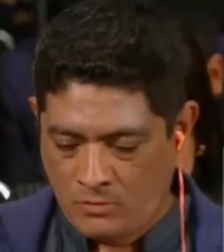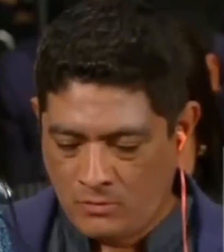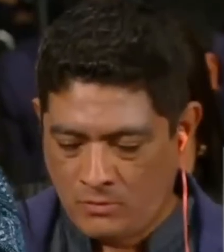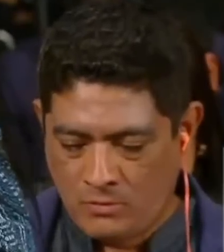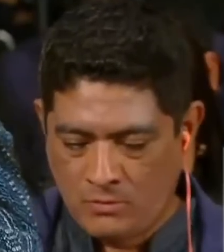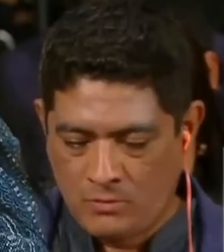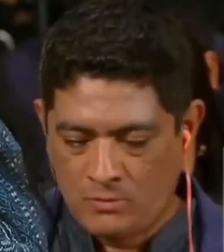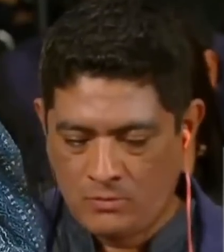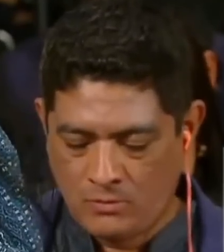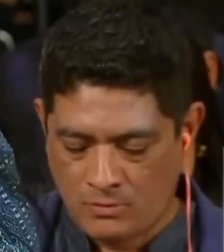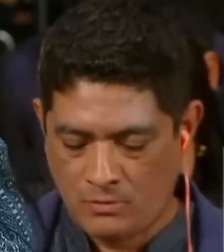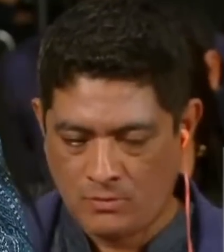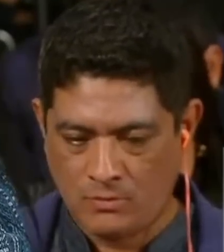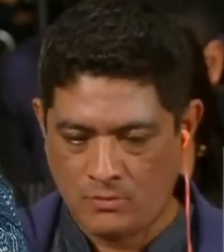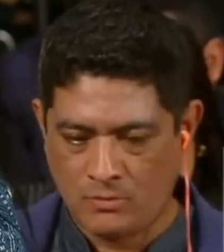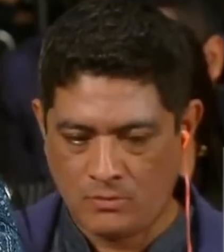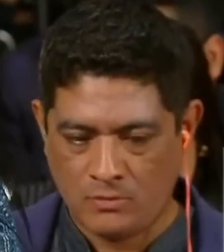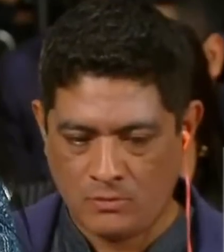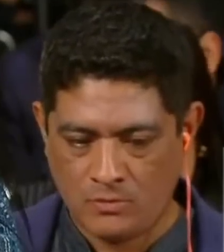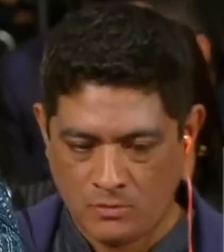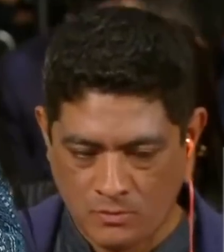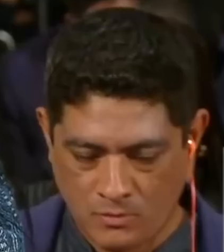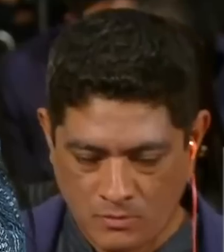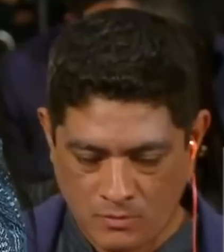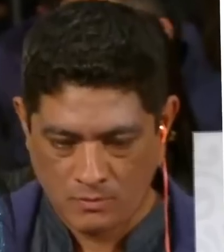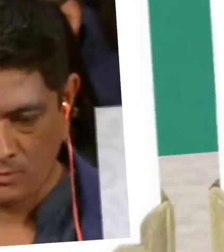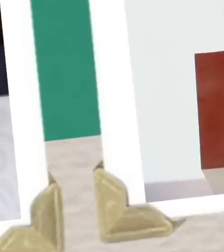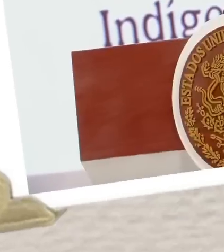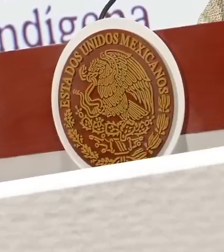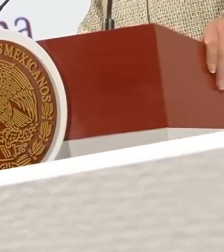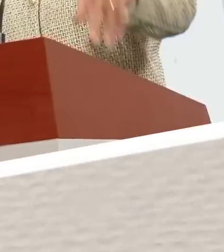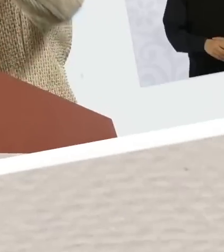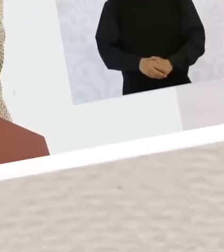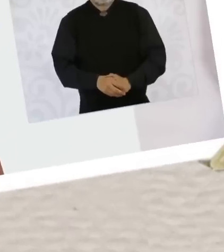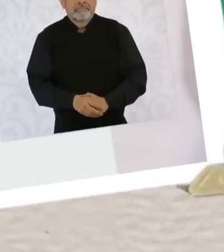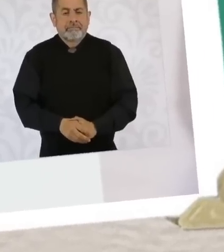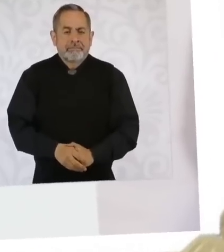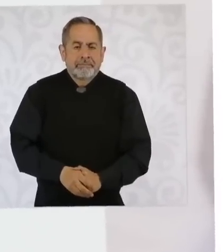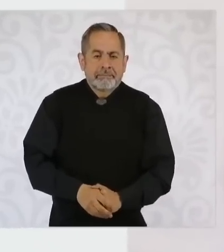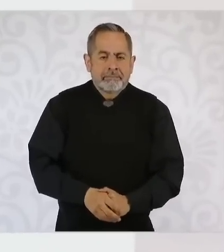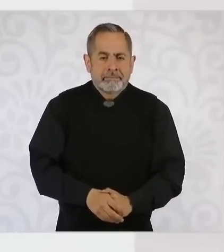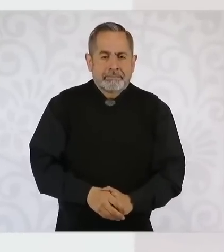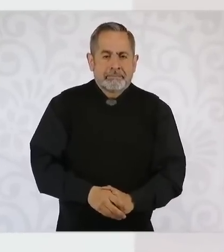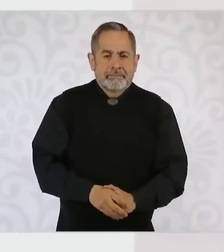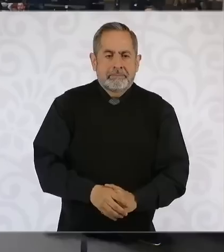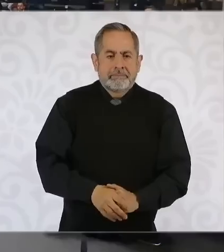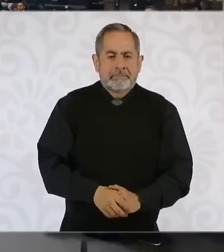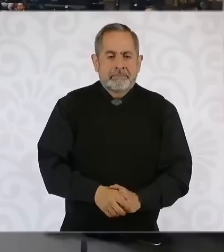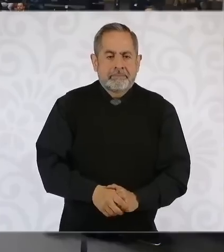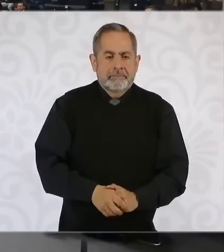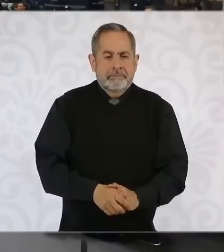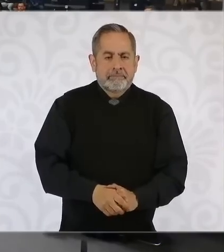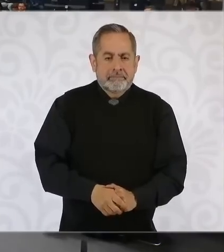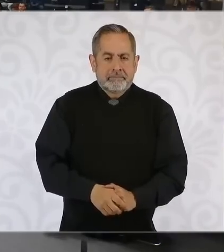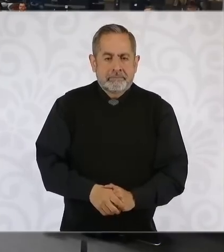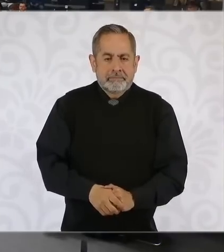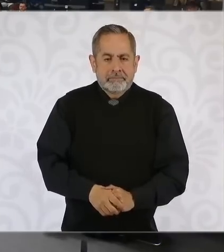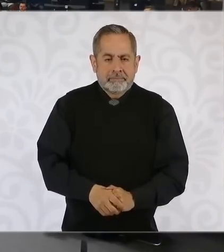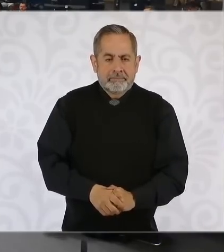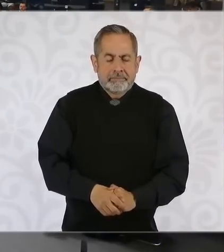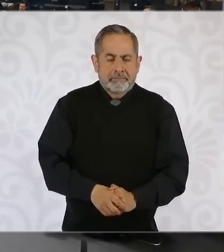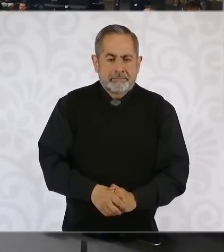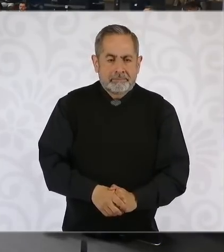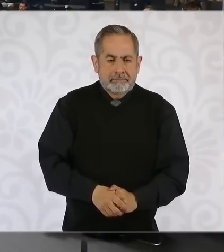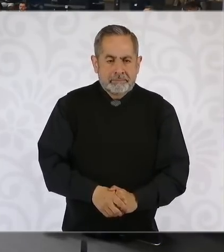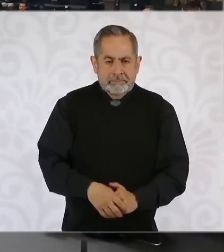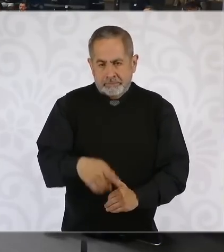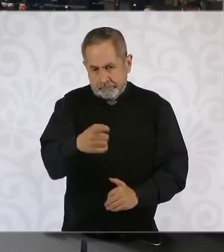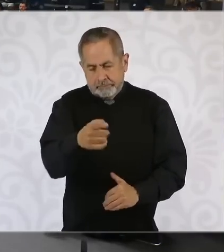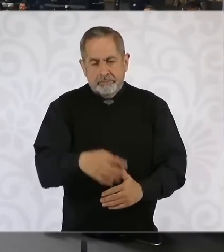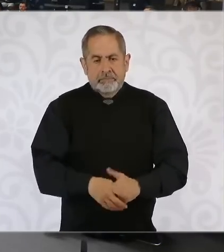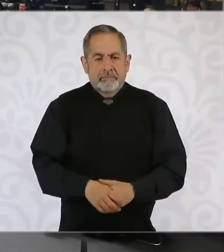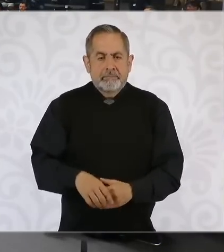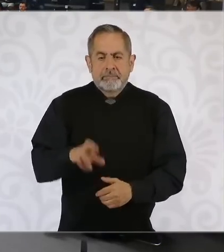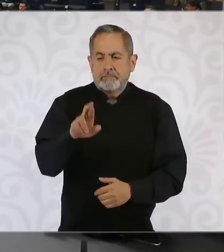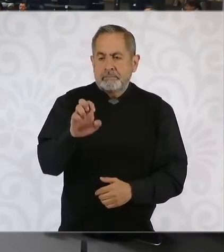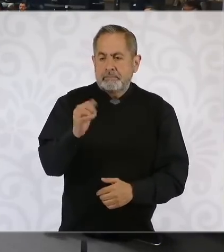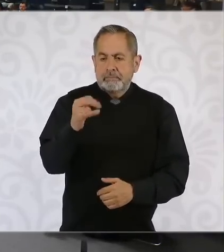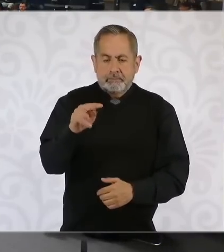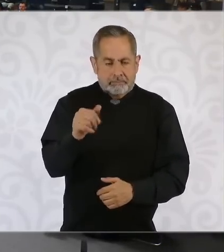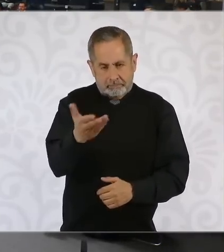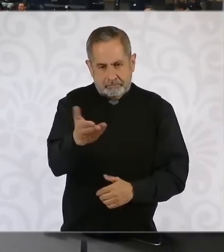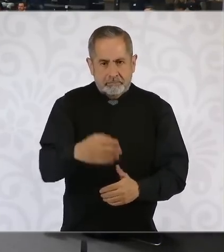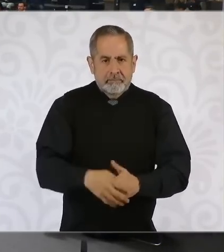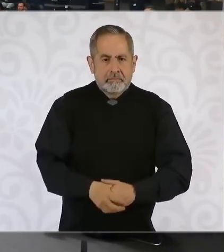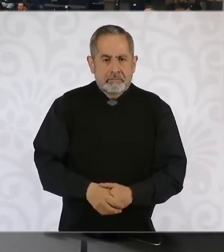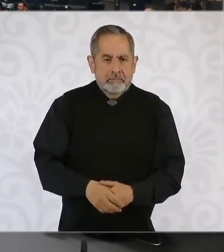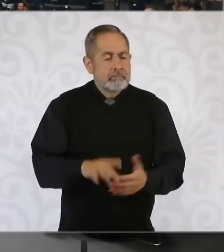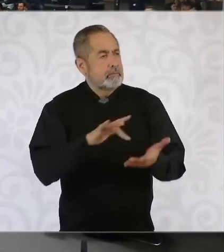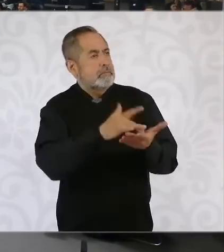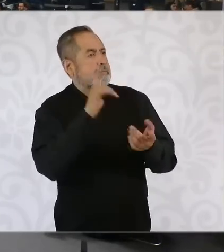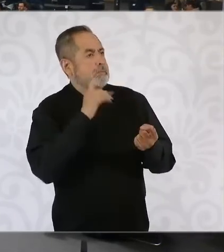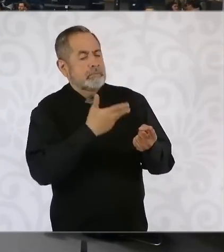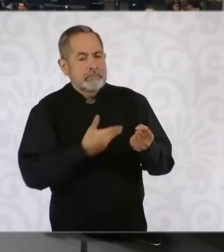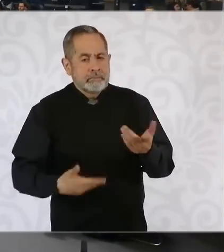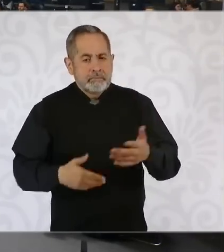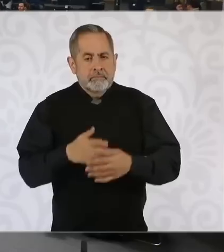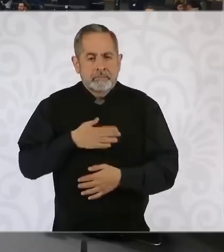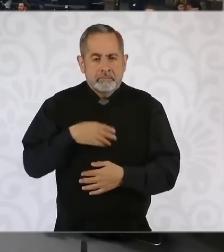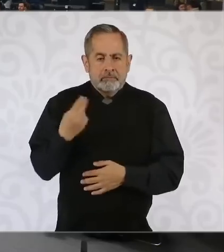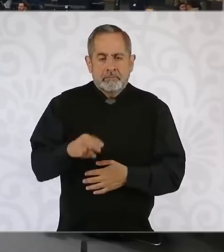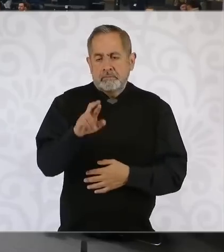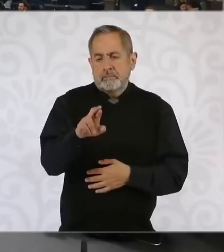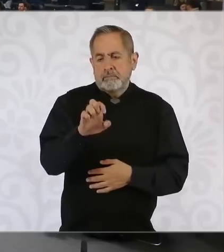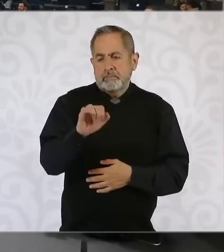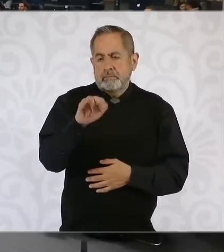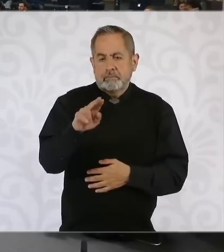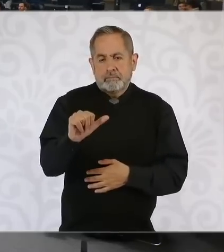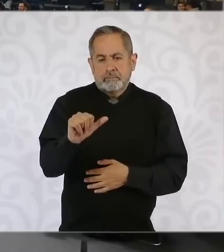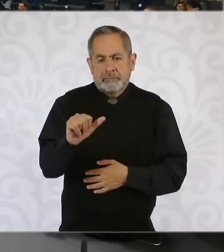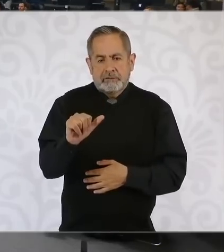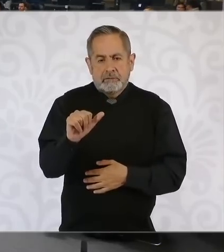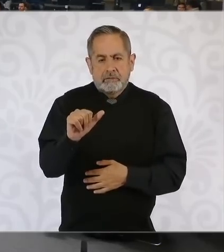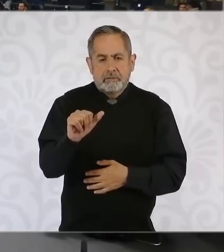veamos acá para que no digga adelante Rey Gracias presidenta reina Ramírez reportera independiente